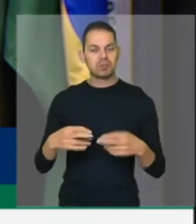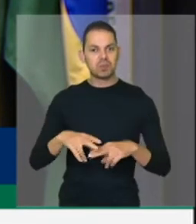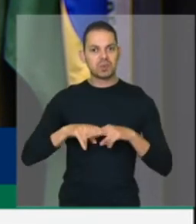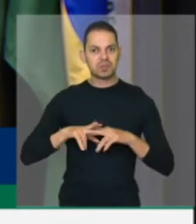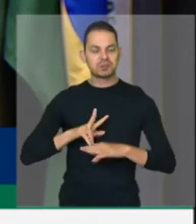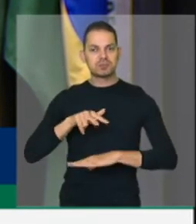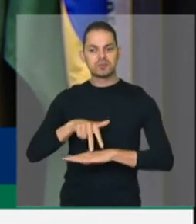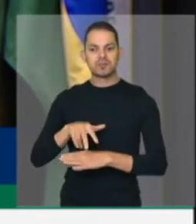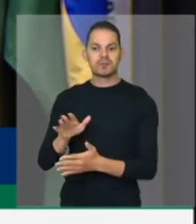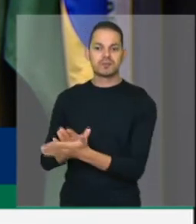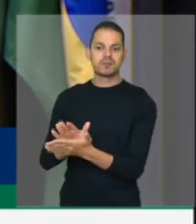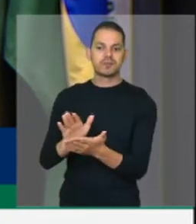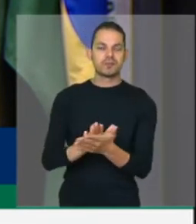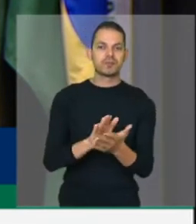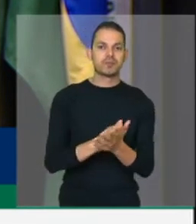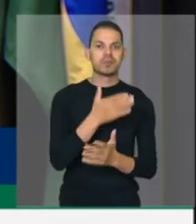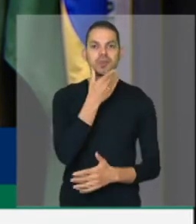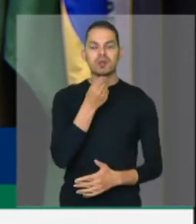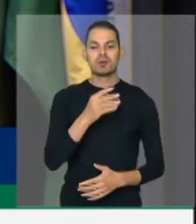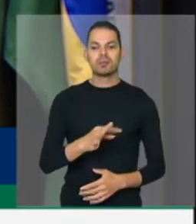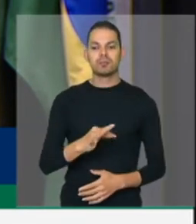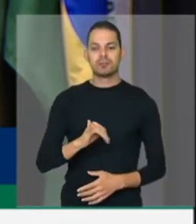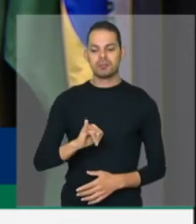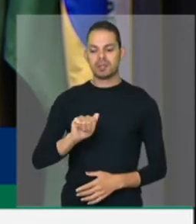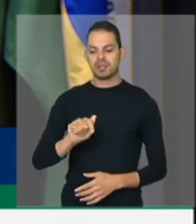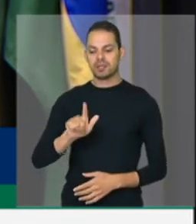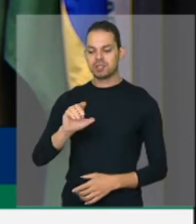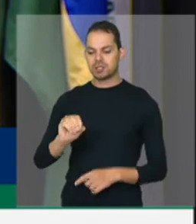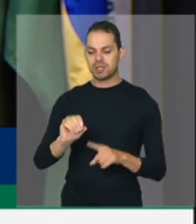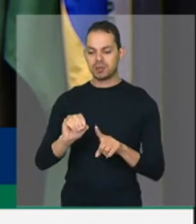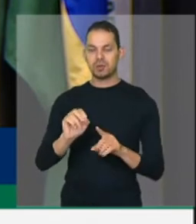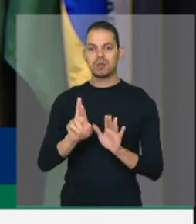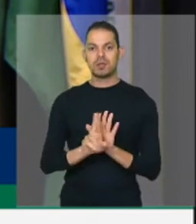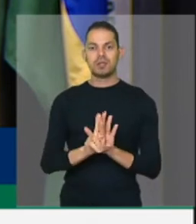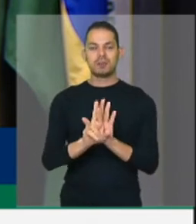ESTOU AQUI PARABENIZANDO TAMBÉM O NOSSO TIAGO VIEIRA REPRESENTANDO O INSTITUTO BRASILEIRO DE DIREITO E